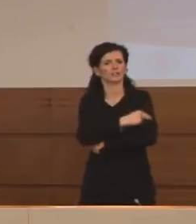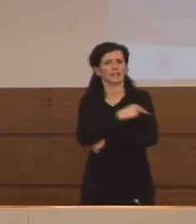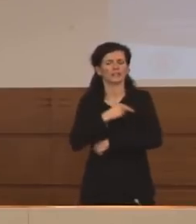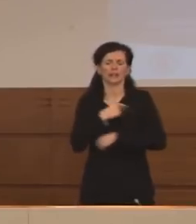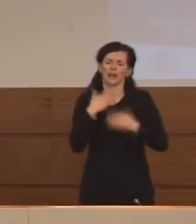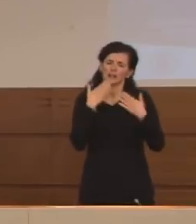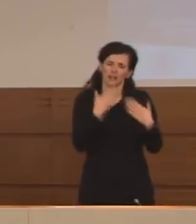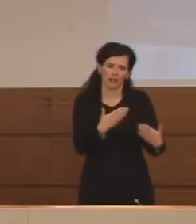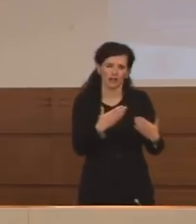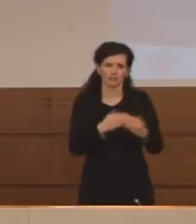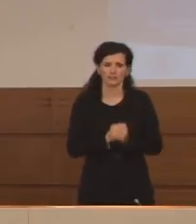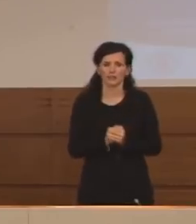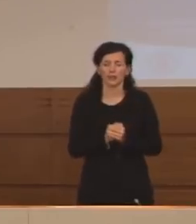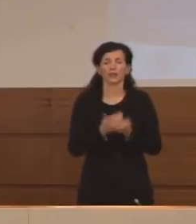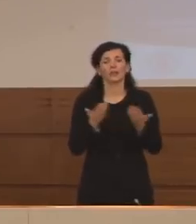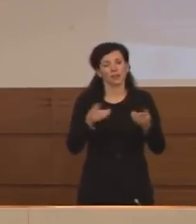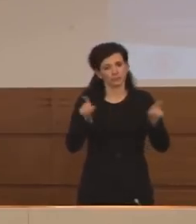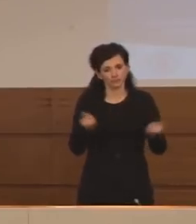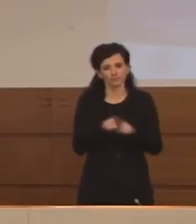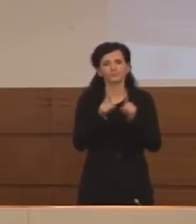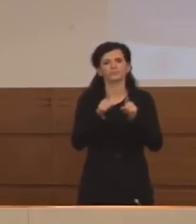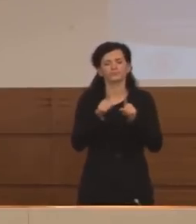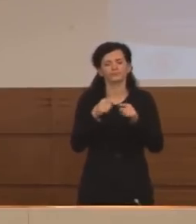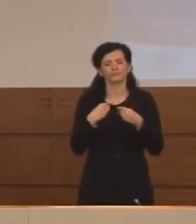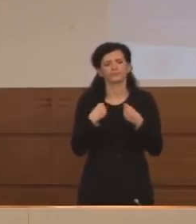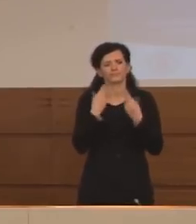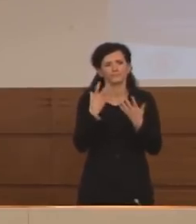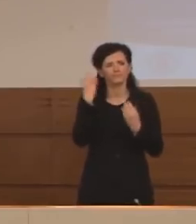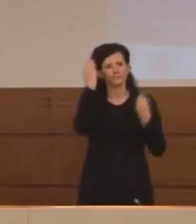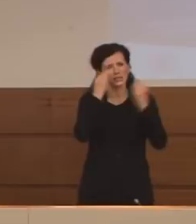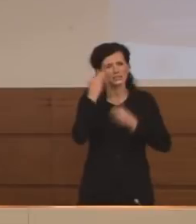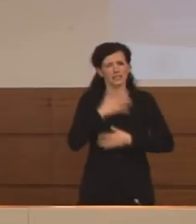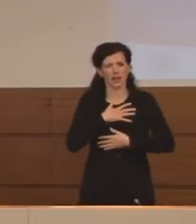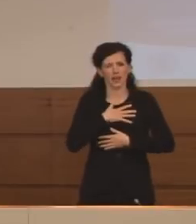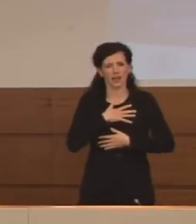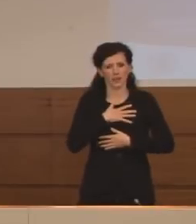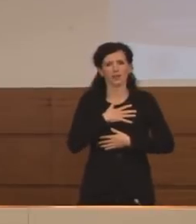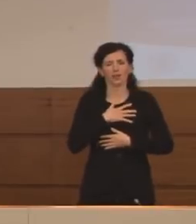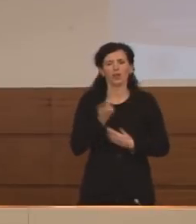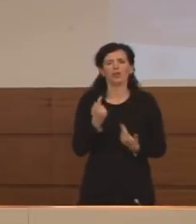Voglio anche rivolgere un pensiero e un abbaraccio ai familiari delle vittime